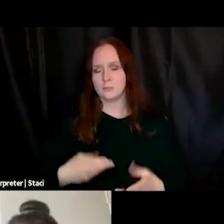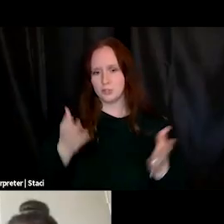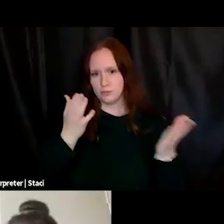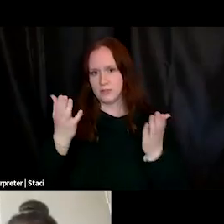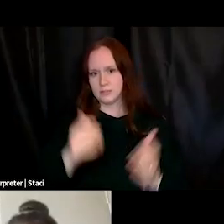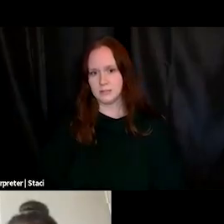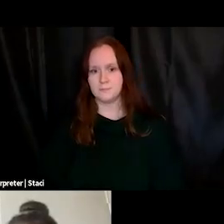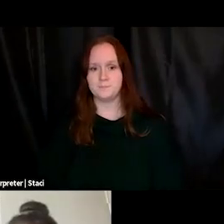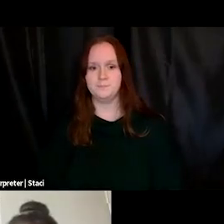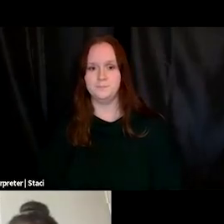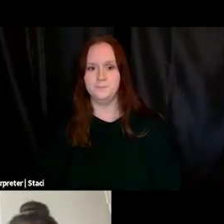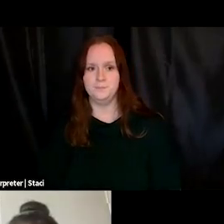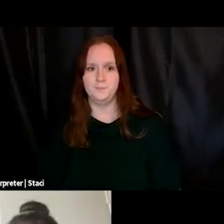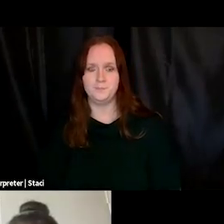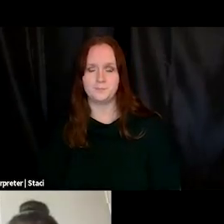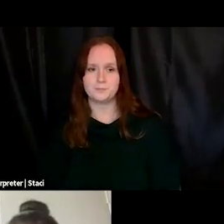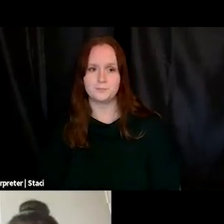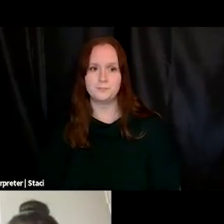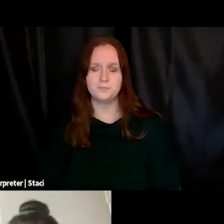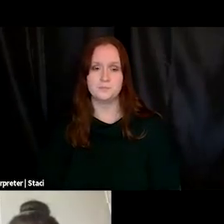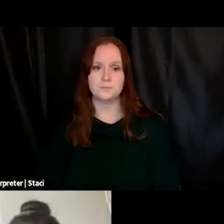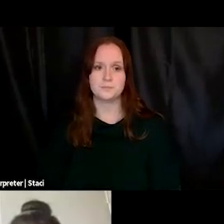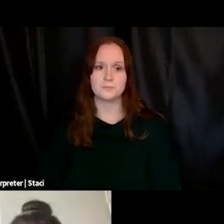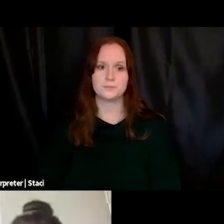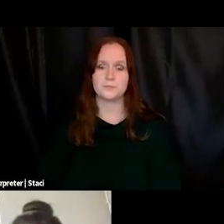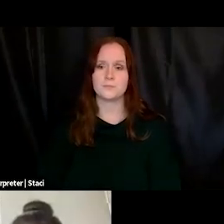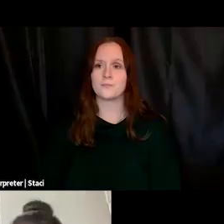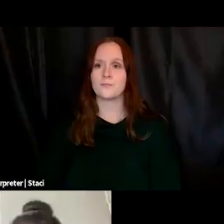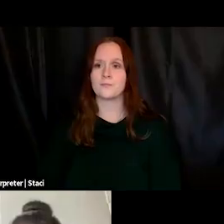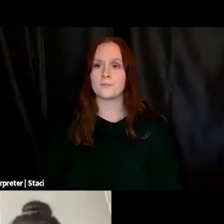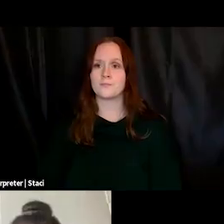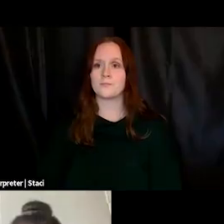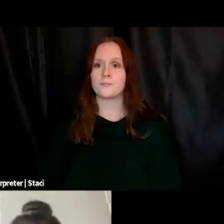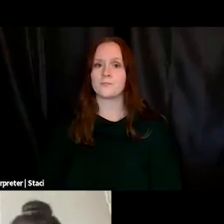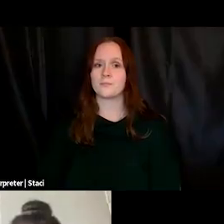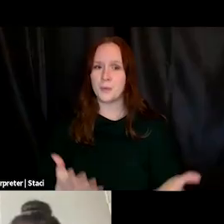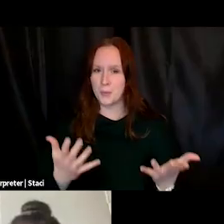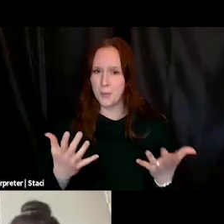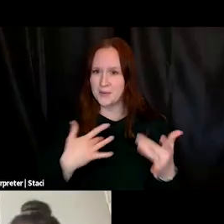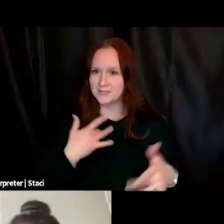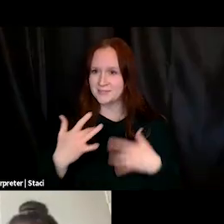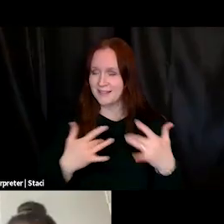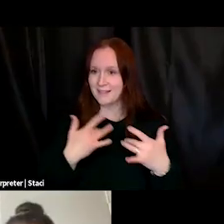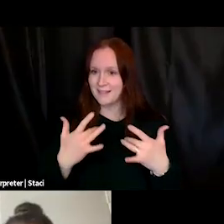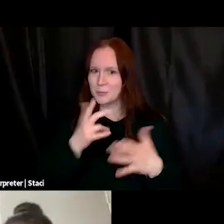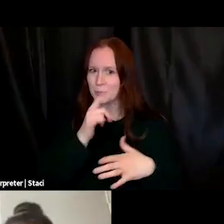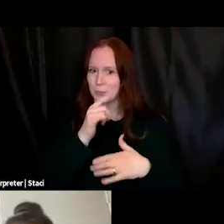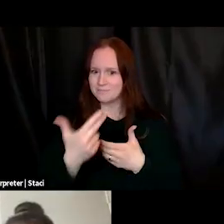durante todo el webinar. Al final del webinar, habrá una evaluación. Su navegador los redirigirá